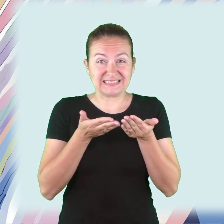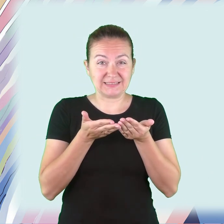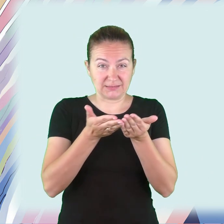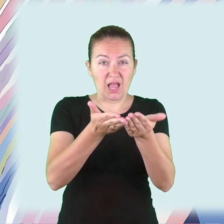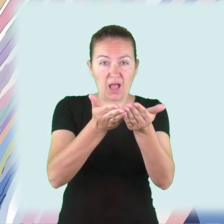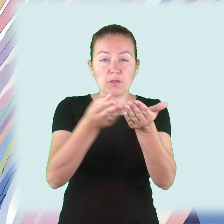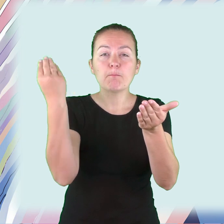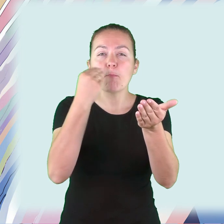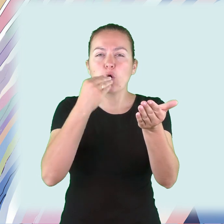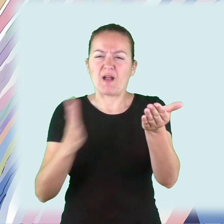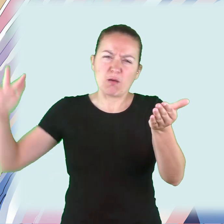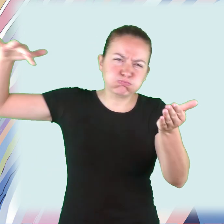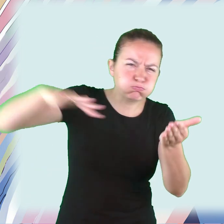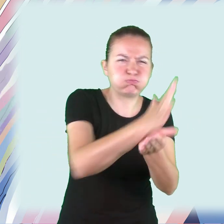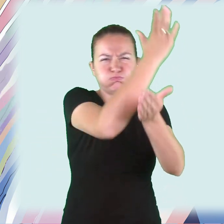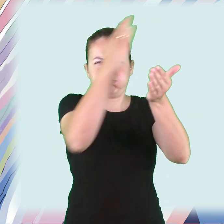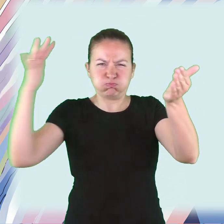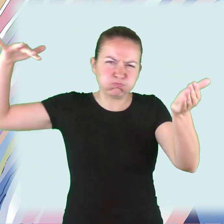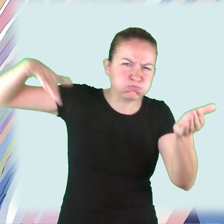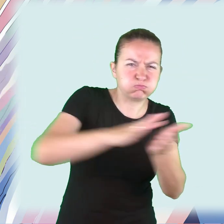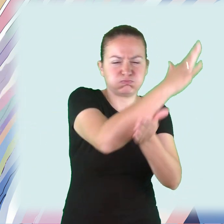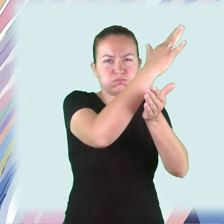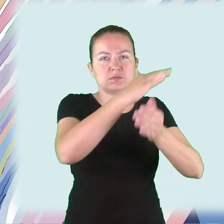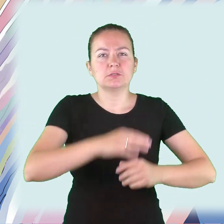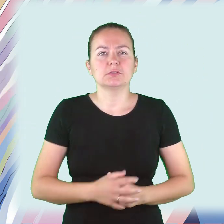3. Morskie fale atakują statek.